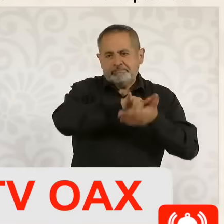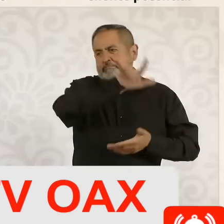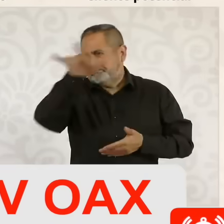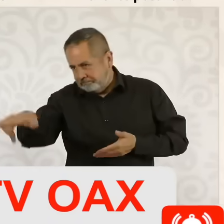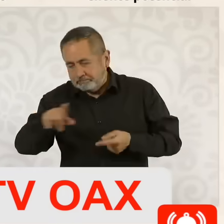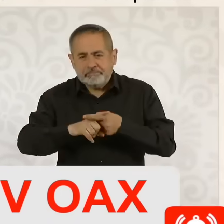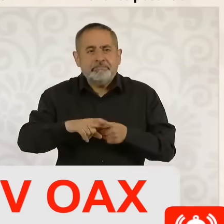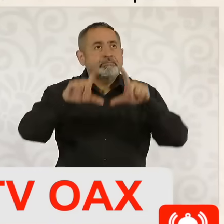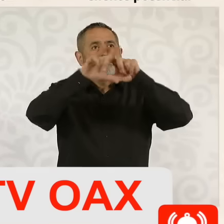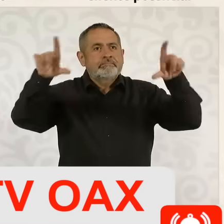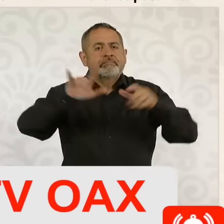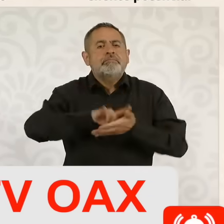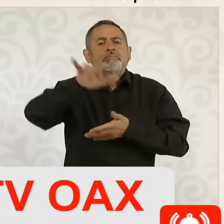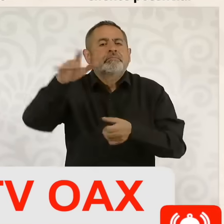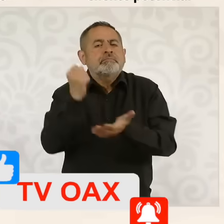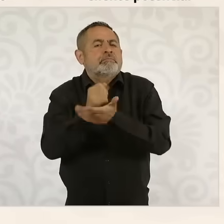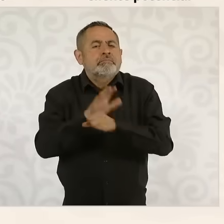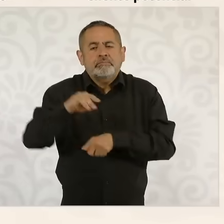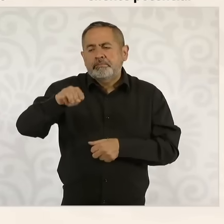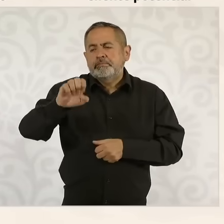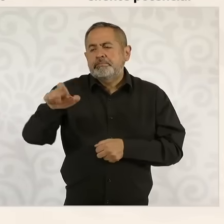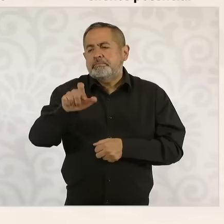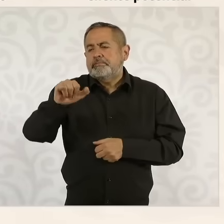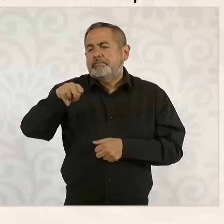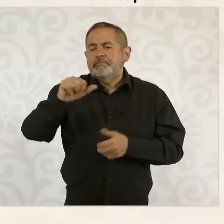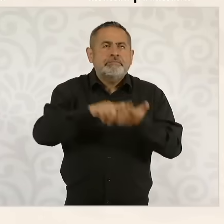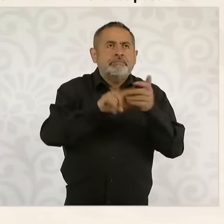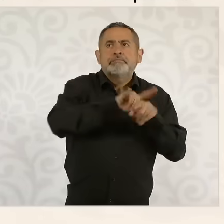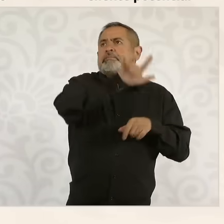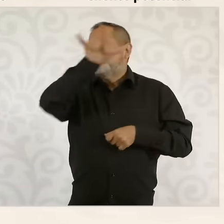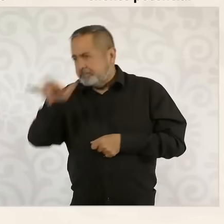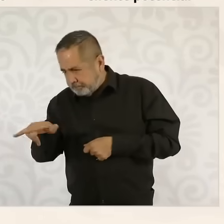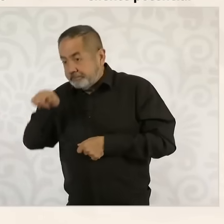Aquellas personas que deseen transportarse utilizando el Tren Maya lo podrán hacer.